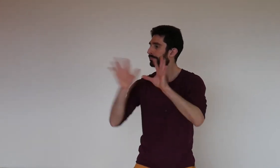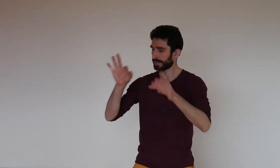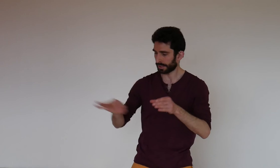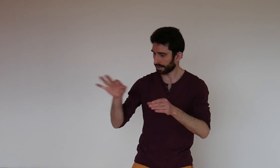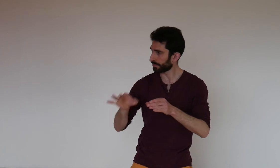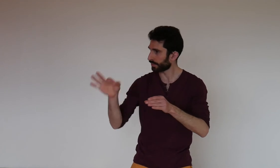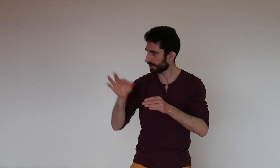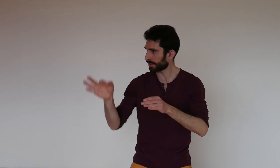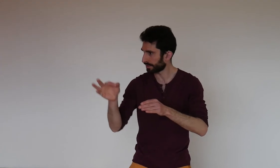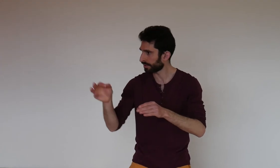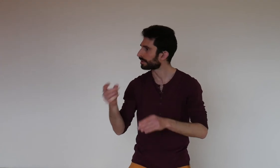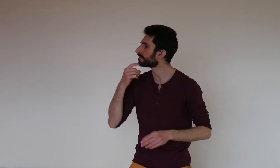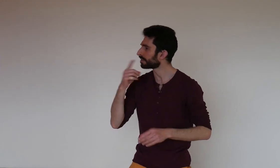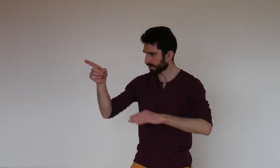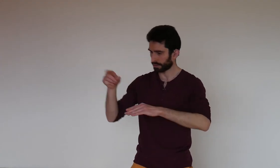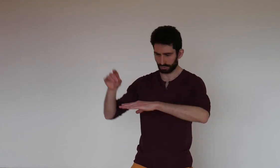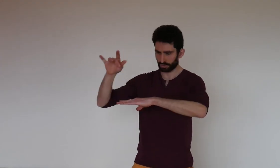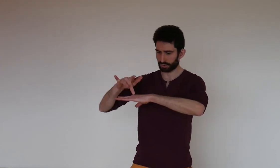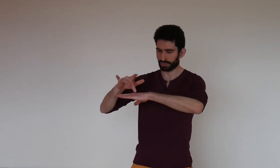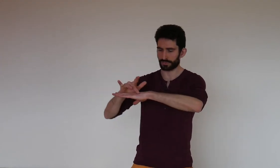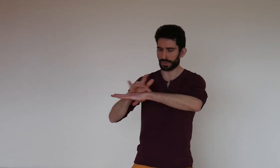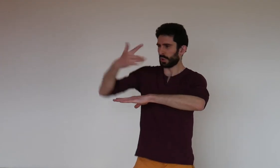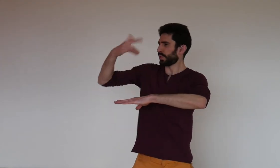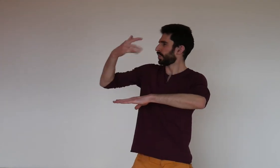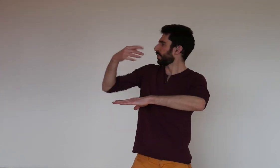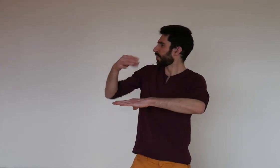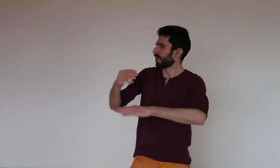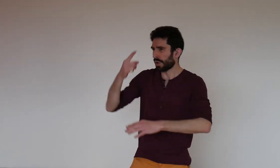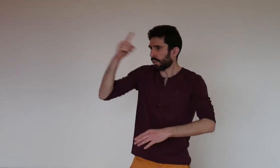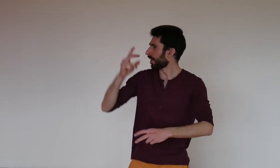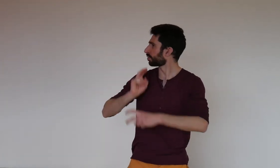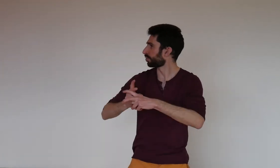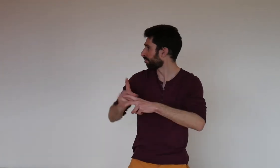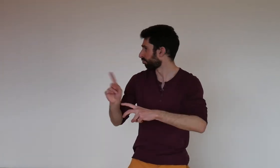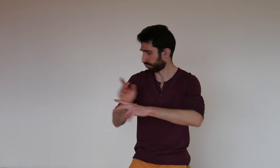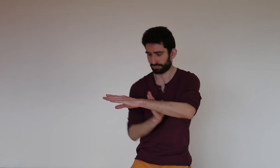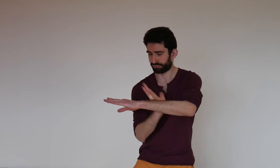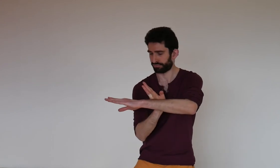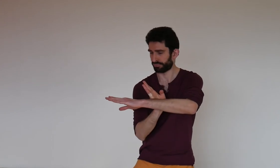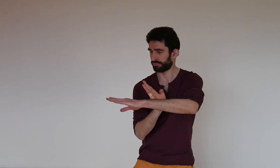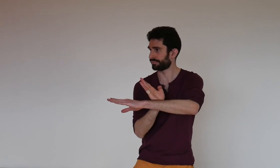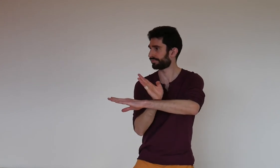Un peu comme une aiguille à coudre. Donc, ça pique et on croit que c'est plus dur. Mais non, en poussant,